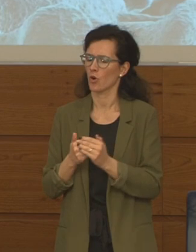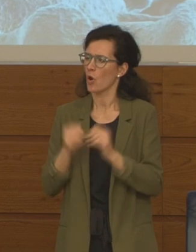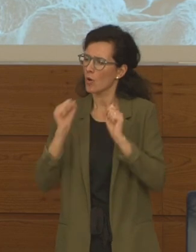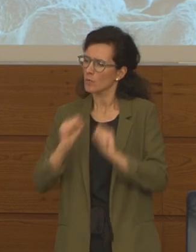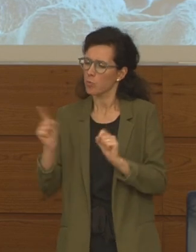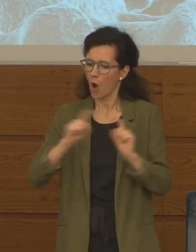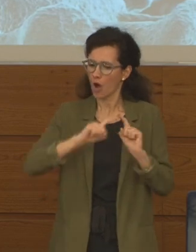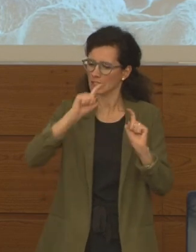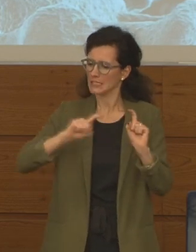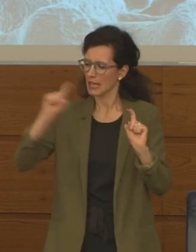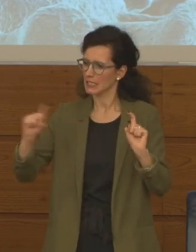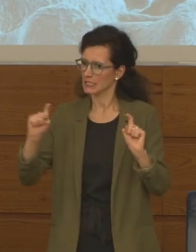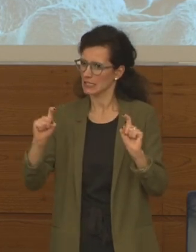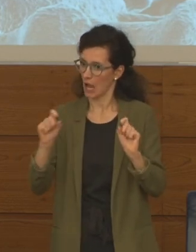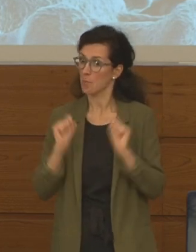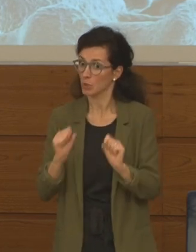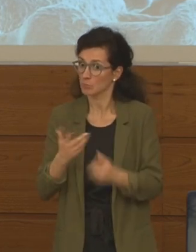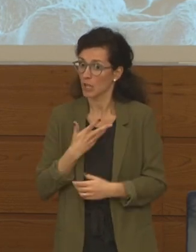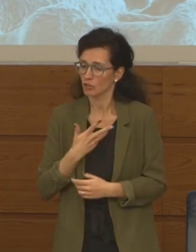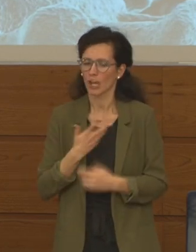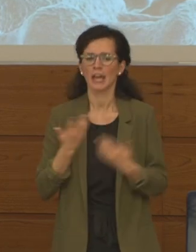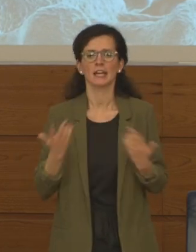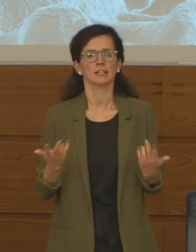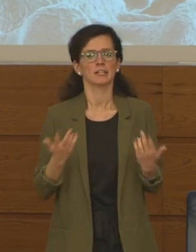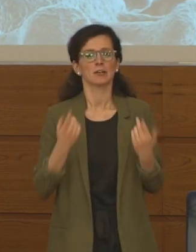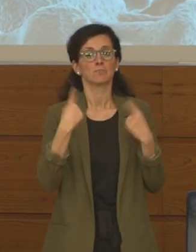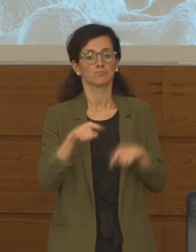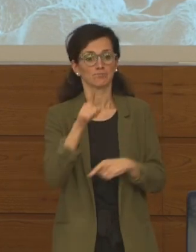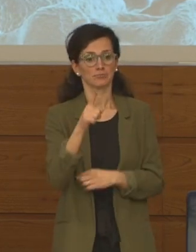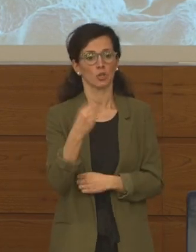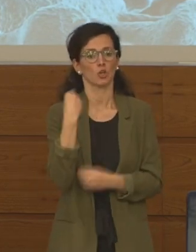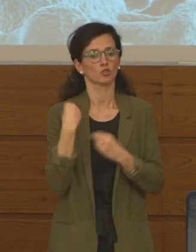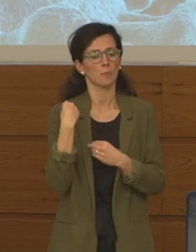statistico su questo? No, ancora no, questa è una domanda molto interessante perché